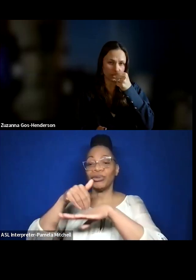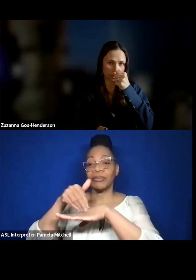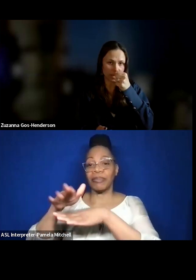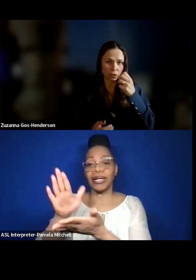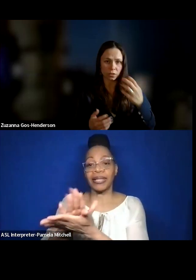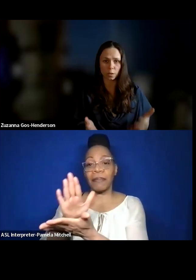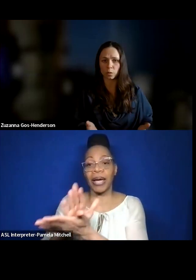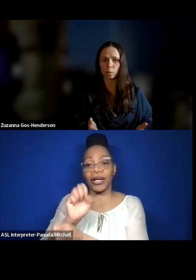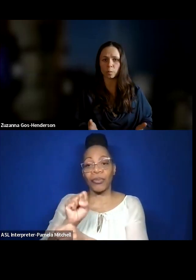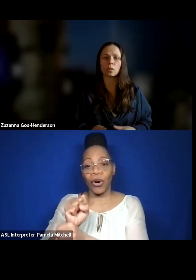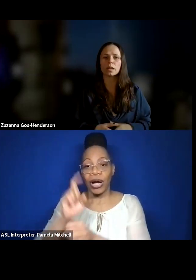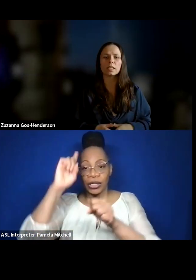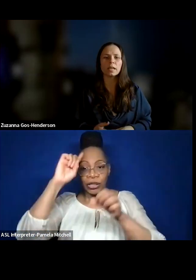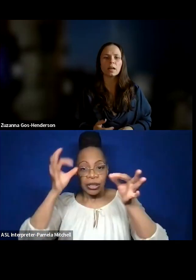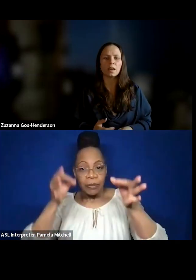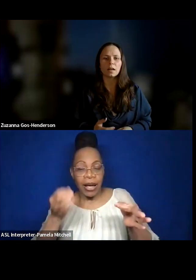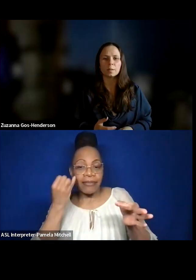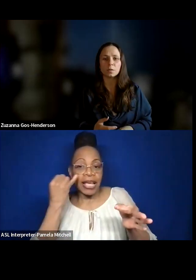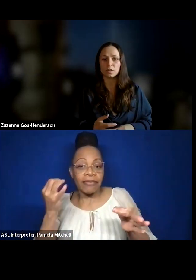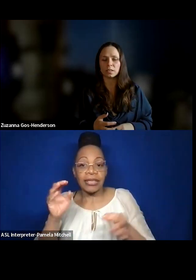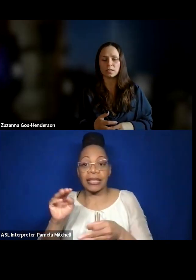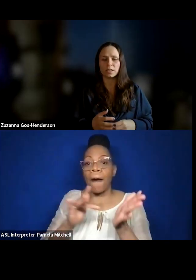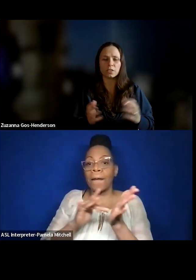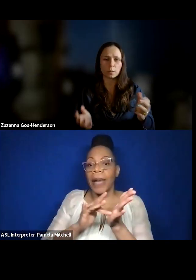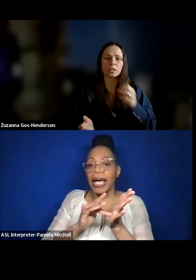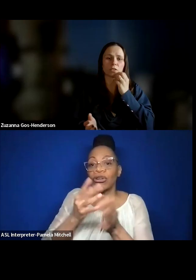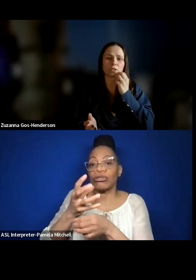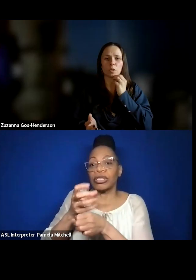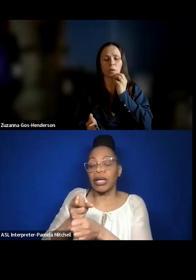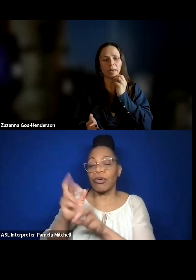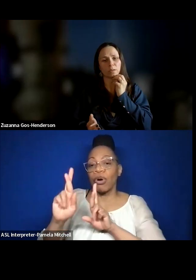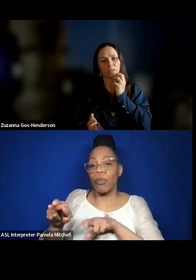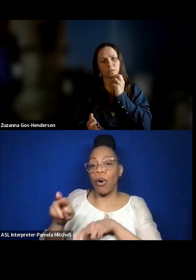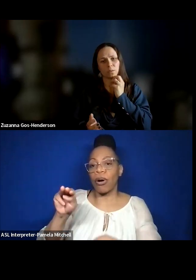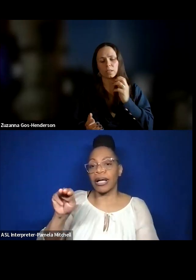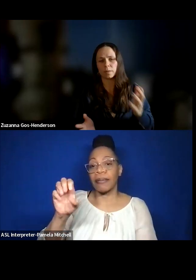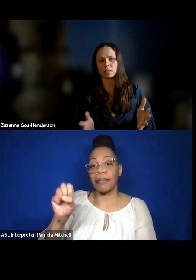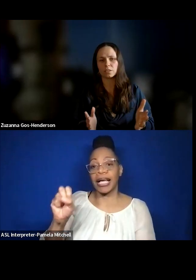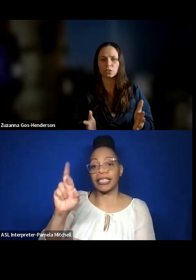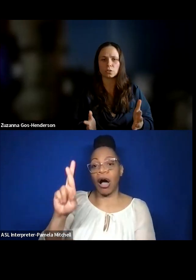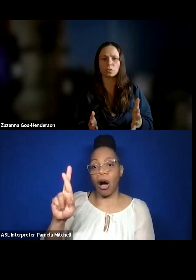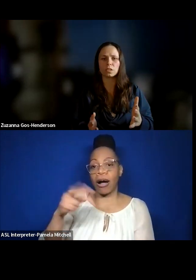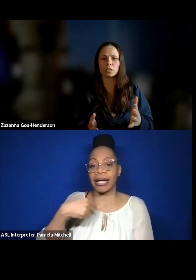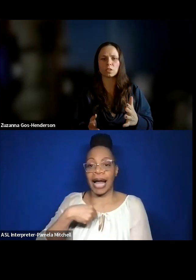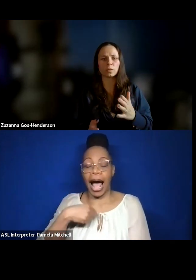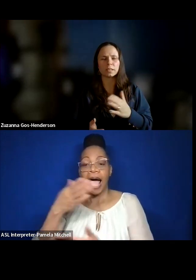si es un informe de resumen médico, puedes... Si es un informe de resumen médico, me recomendaron ponerlo como